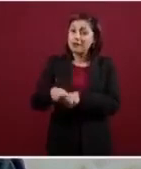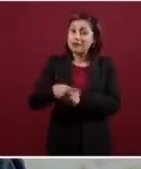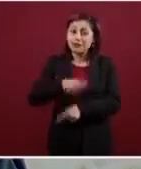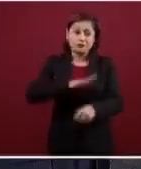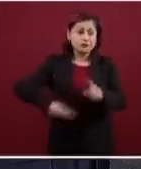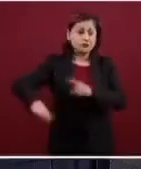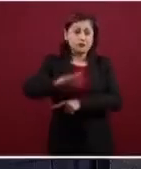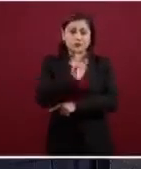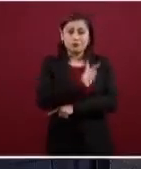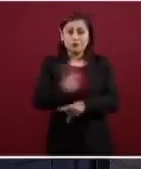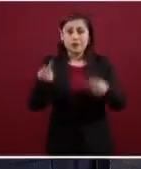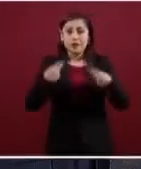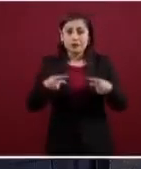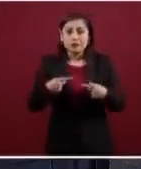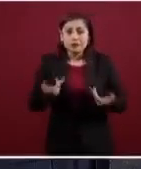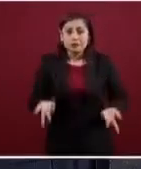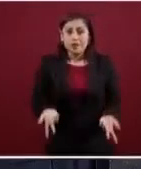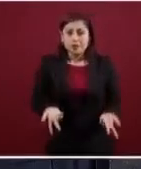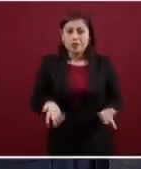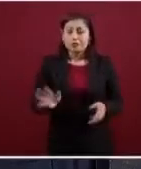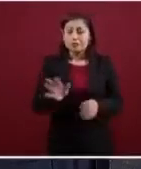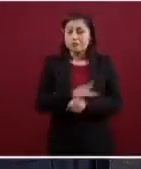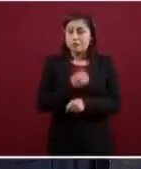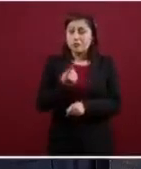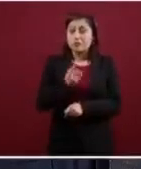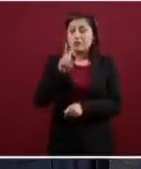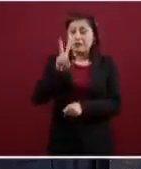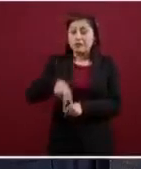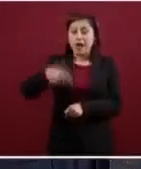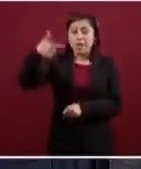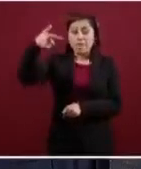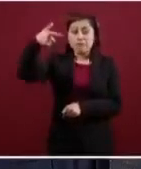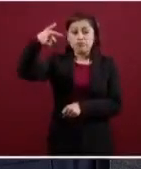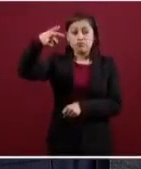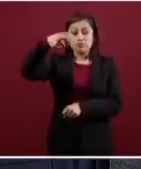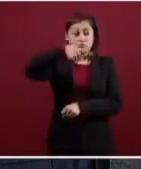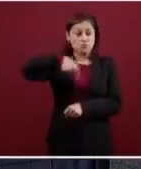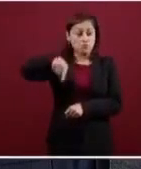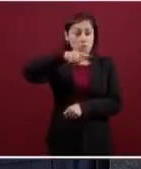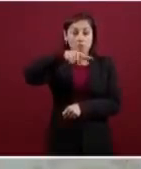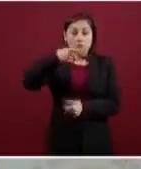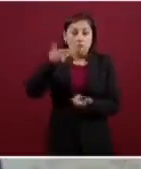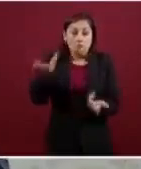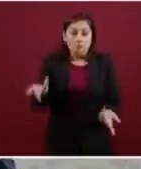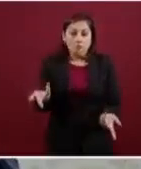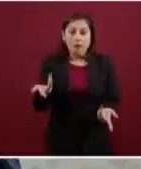la población, porque ellos iban a hacer fuego sobre los delincuentes, pero un arma de esta